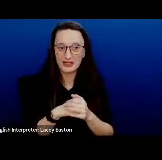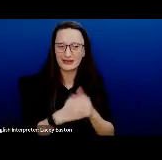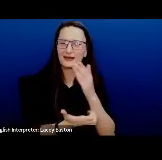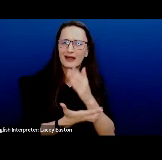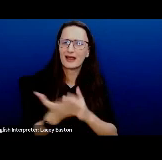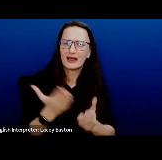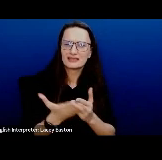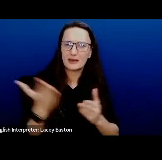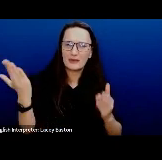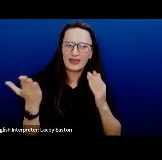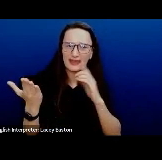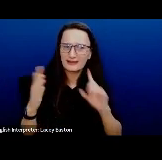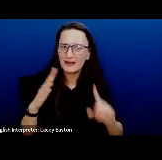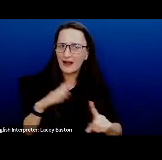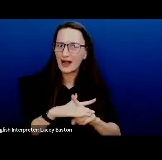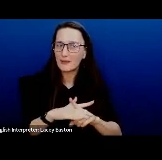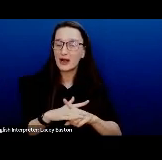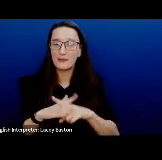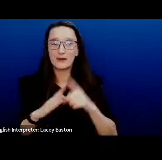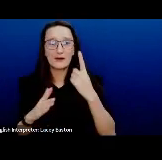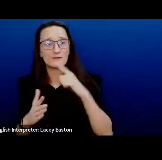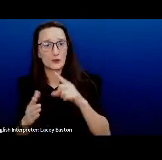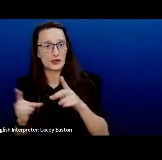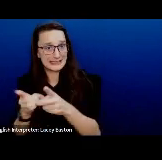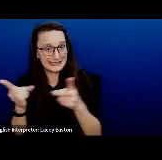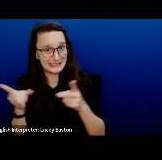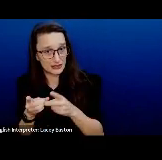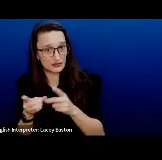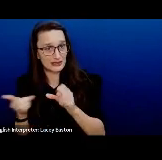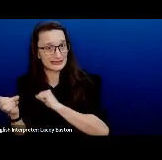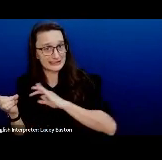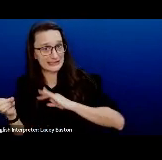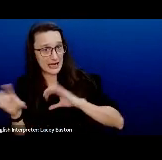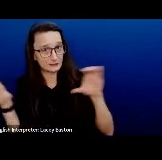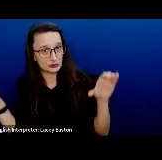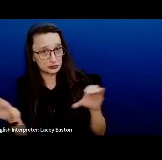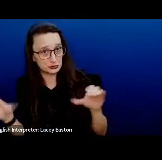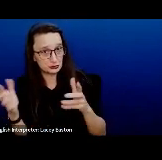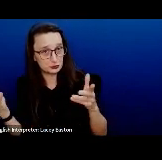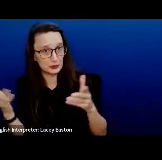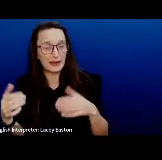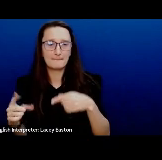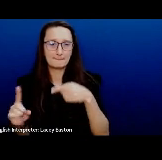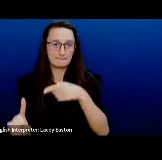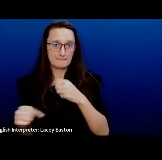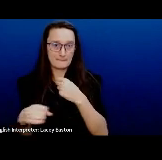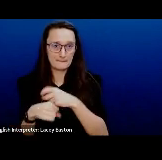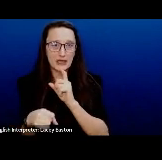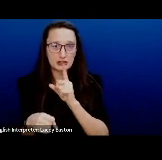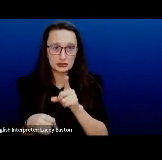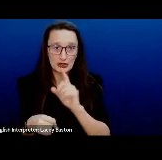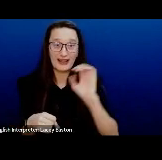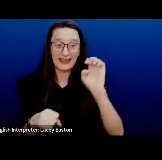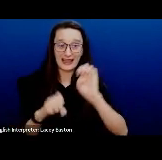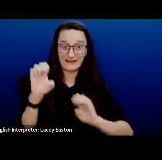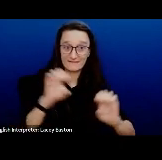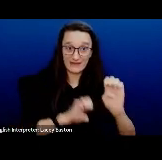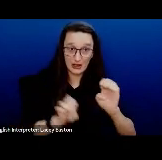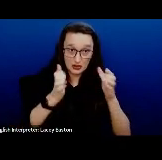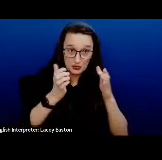los distritos o para el personal son garantizar que los evaluadores estén capacitados y tengan conocimiento de